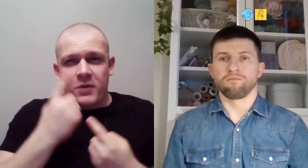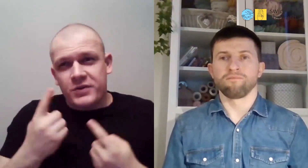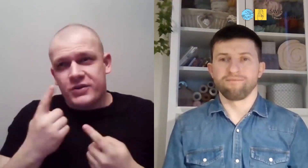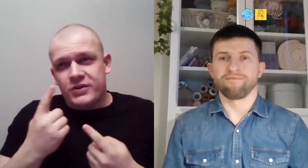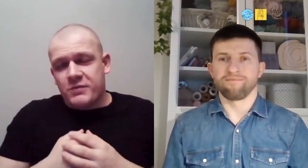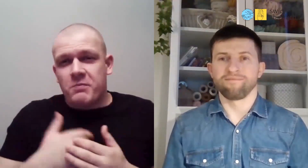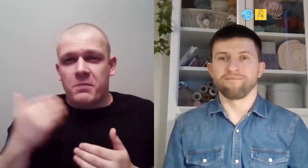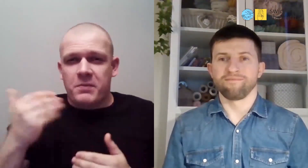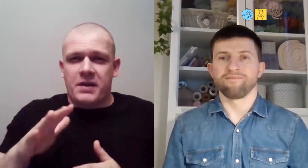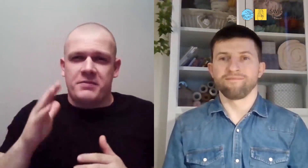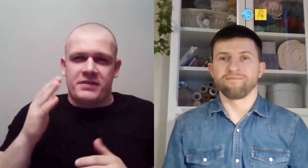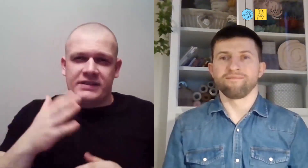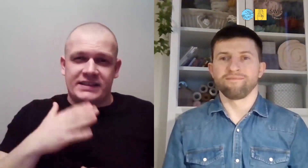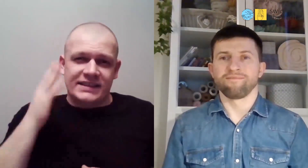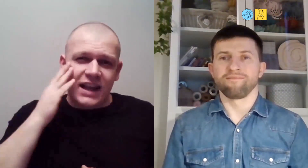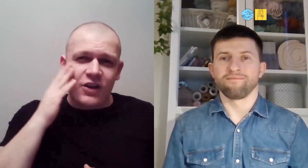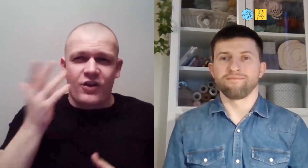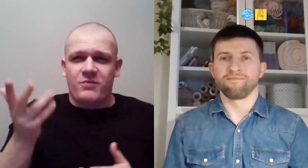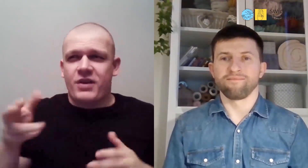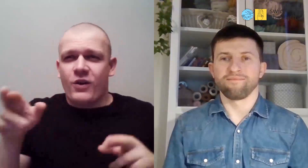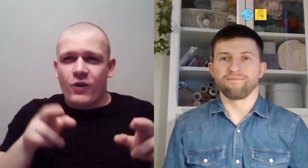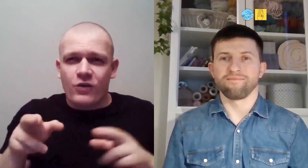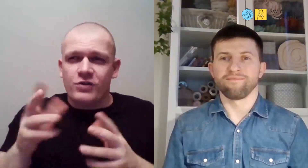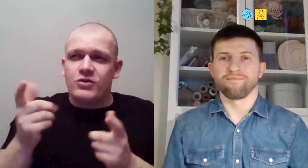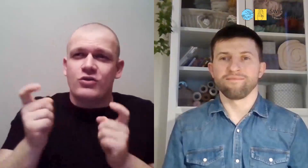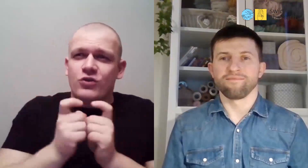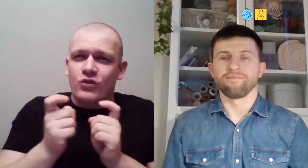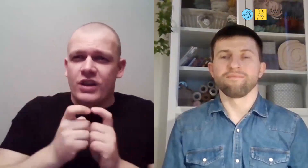mam znajomych, rodzinę, sąsiadów,